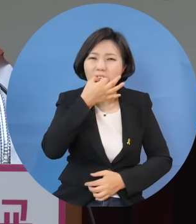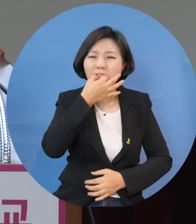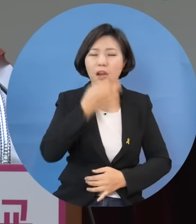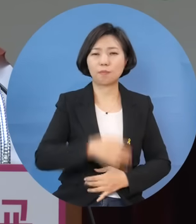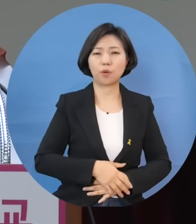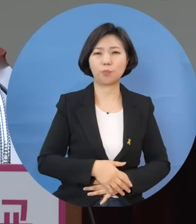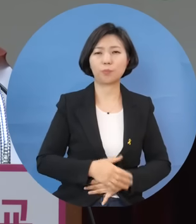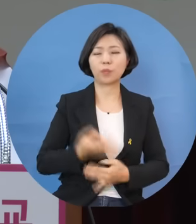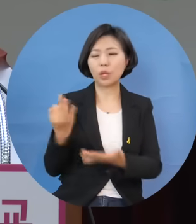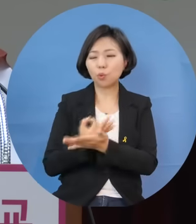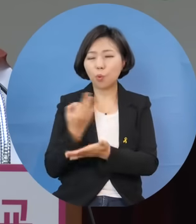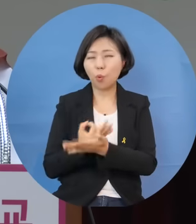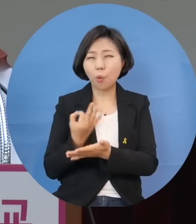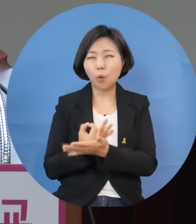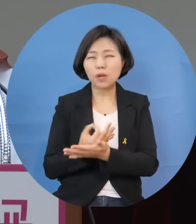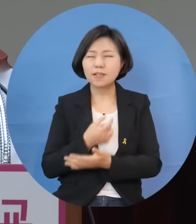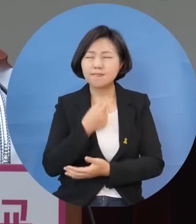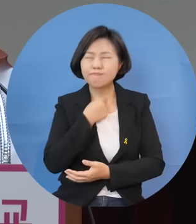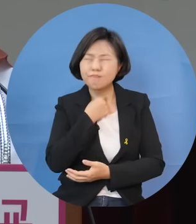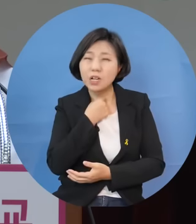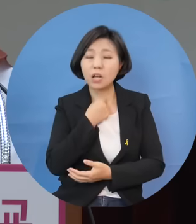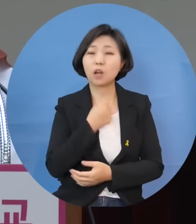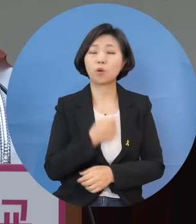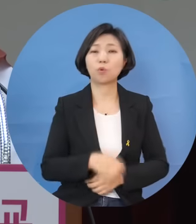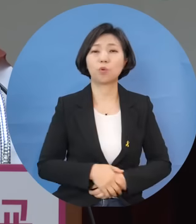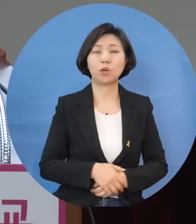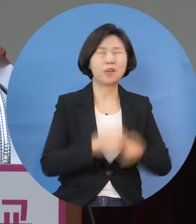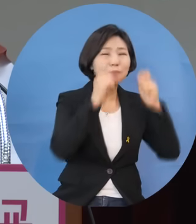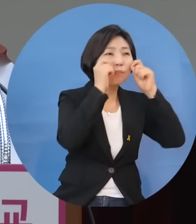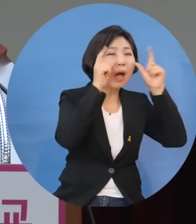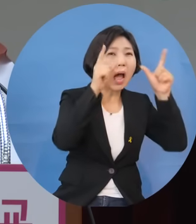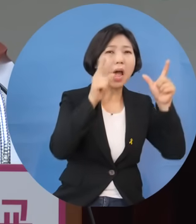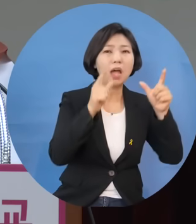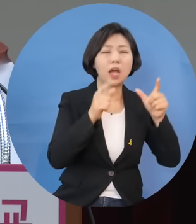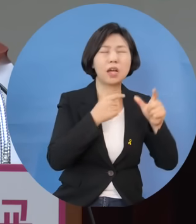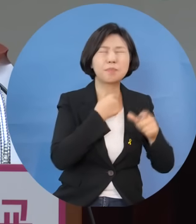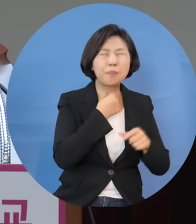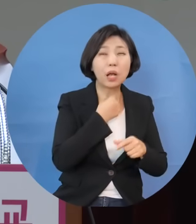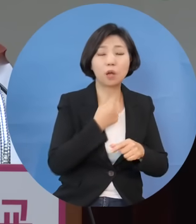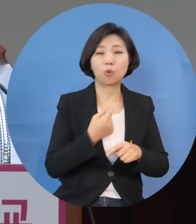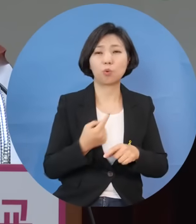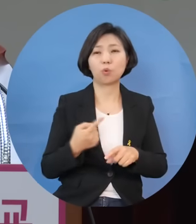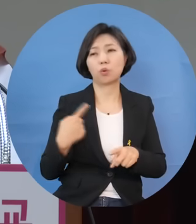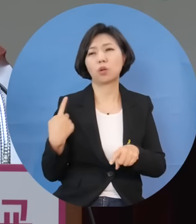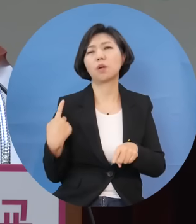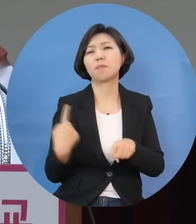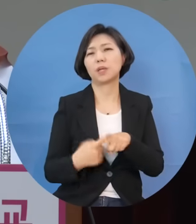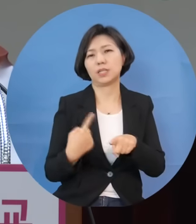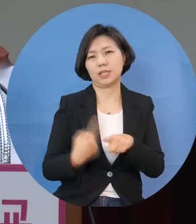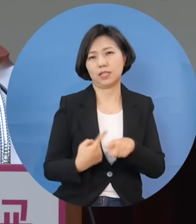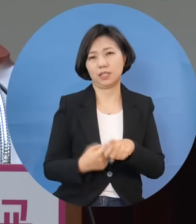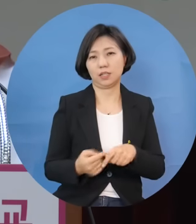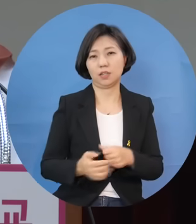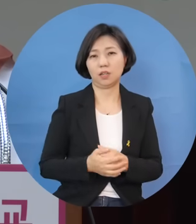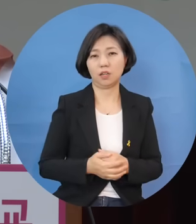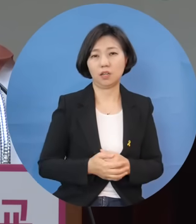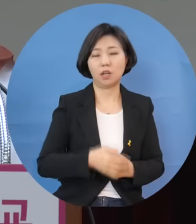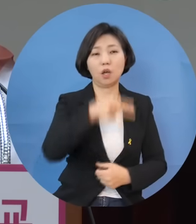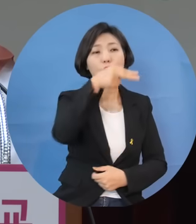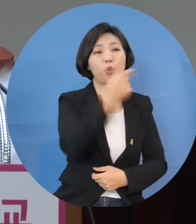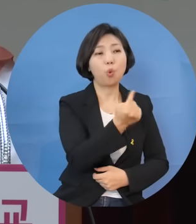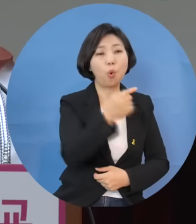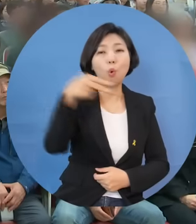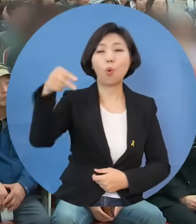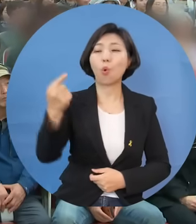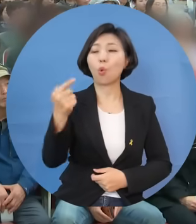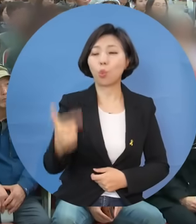'돈 벌어야지'나 '도를 얻어야지' 사이에는 자음 'ㄴ' 한 개 차이밖에 없어요.